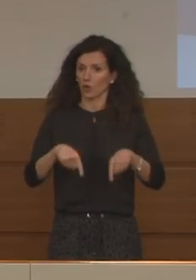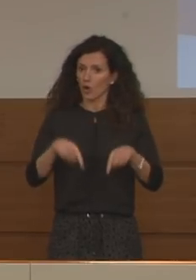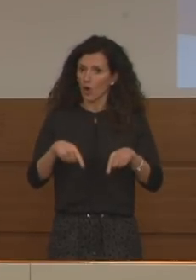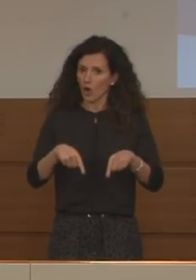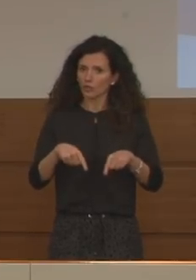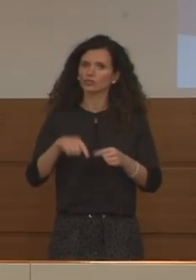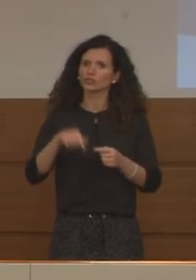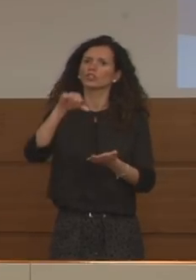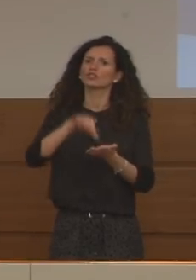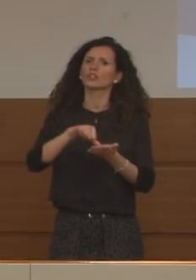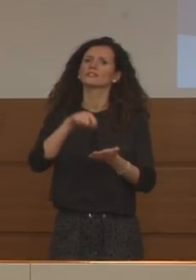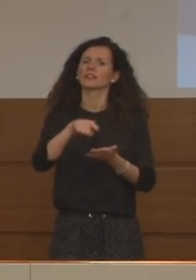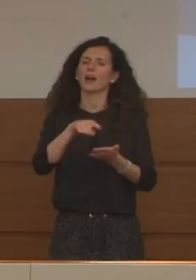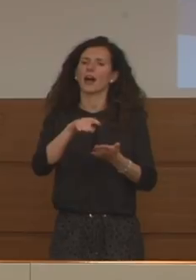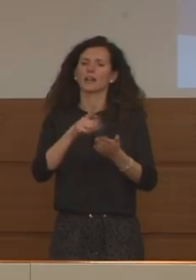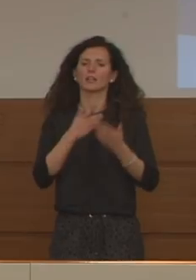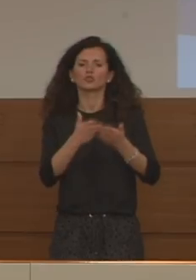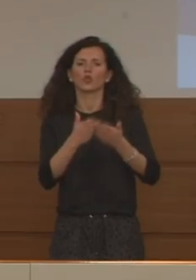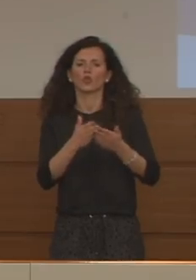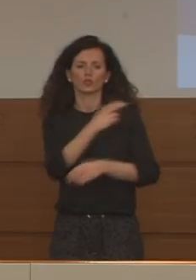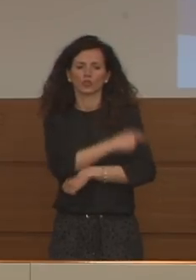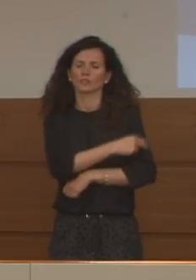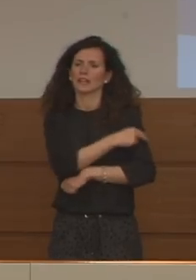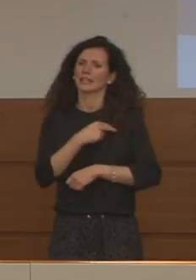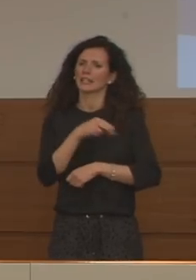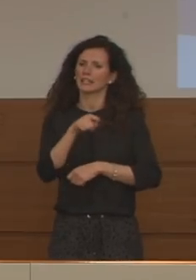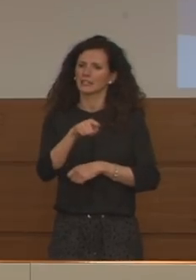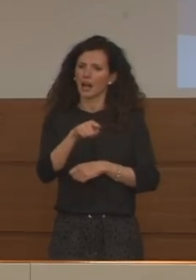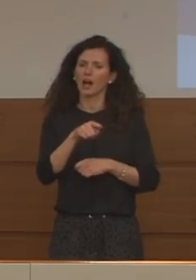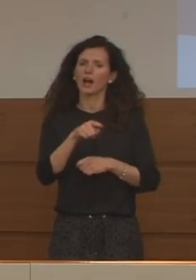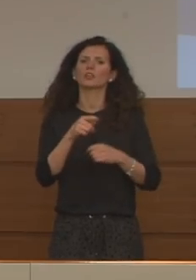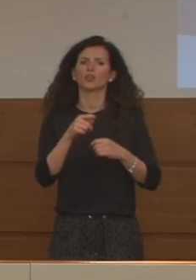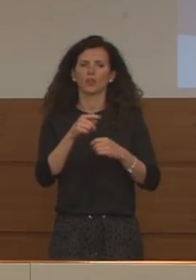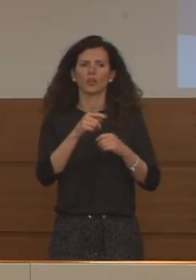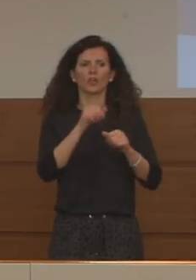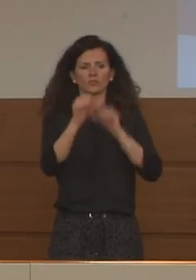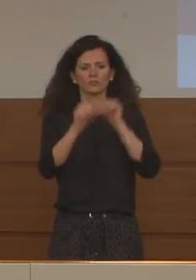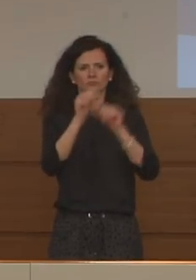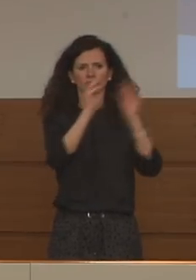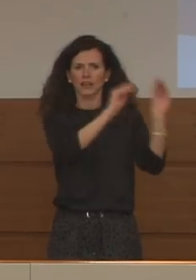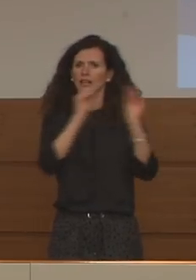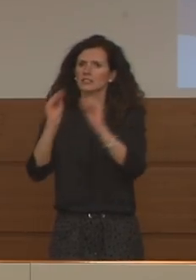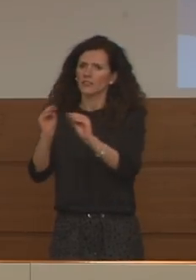Centrale Remoto di Soccorso Sanitario e sono stati trasferiti quattro pazienti.